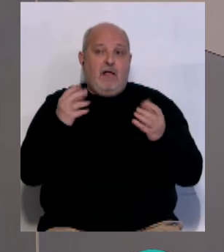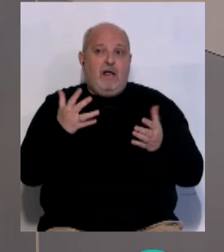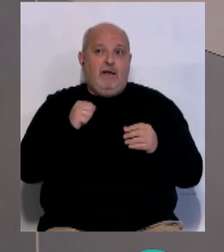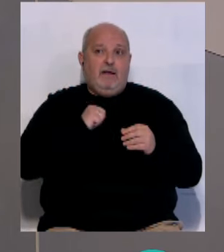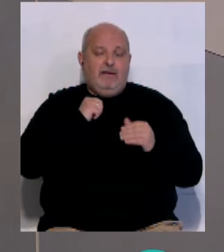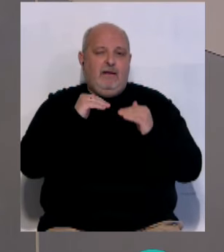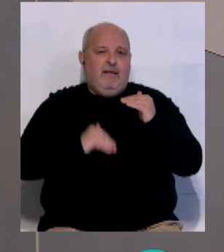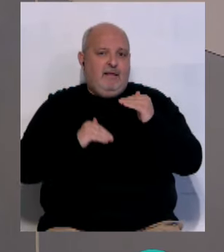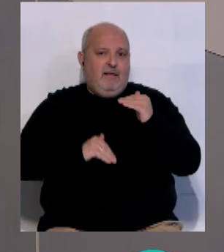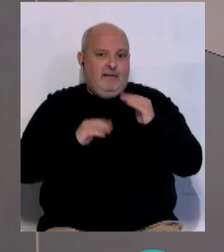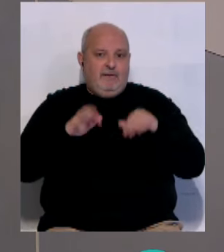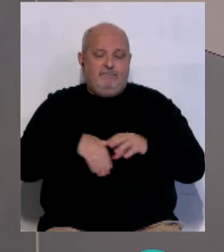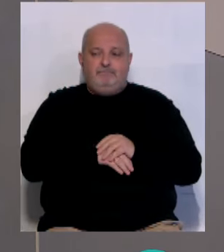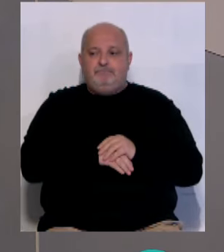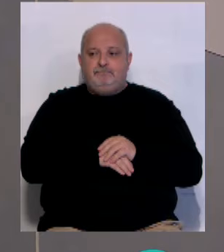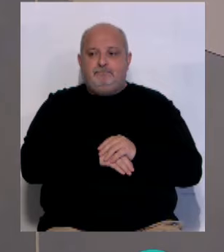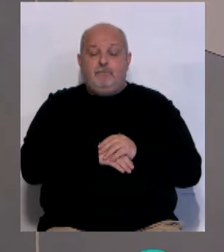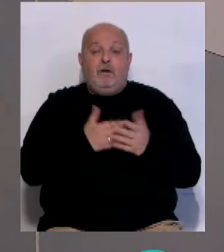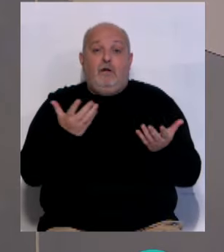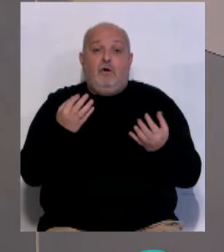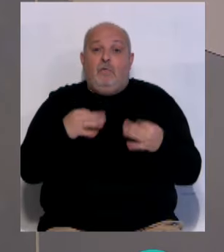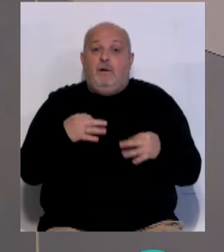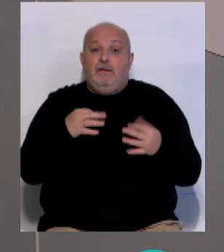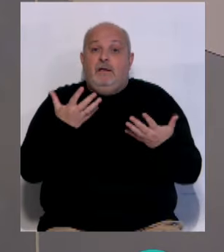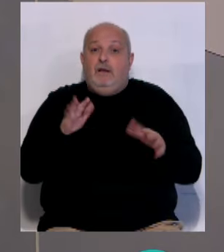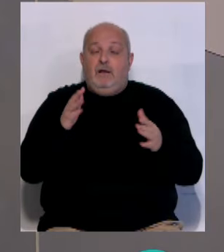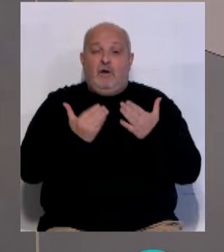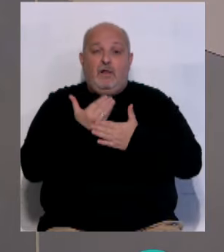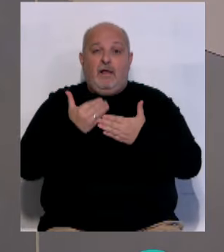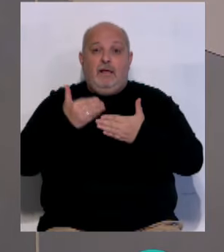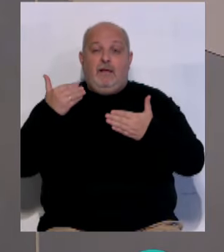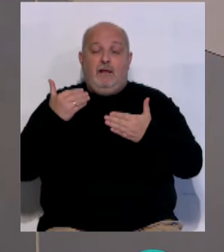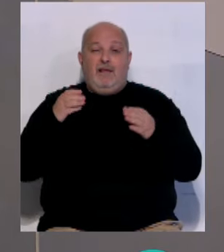en puestos de de descenso hubiera sido normal Incluso en jornadas anteriores pero los equipos